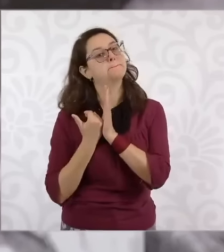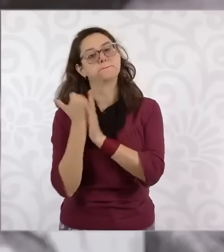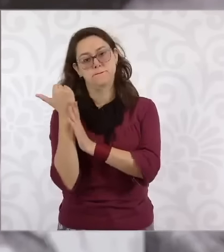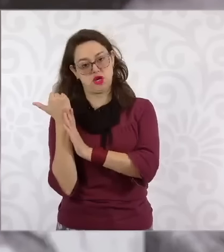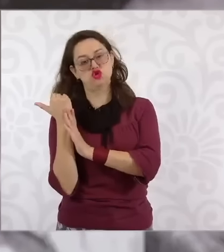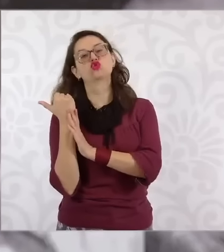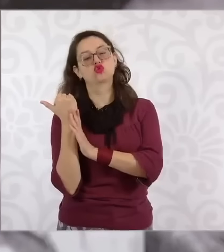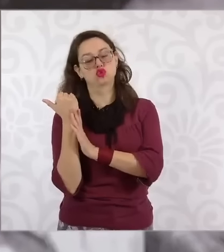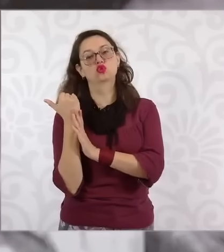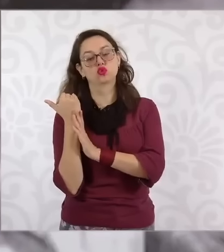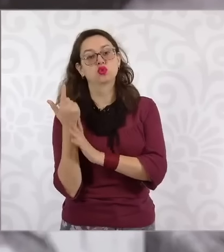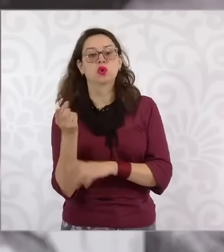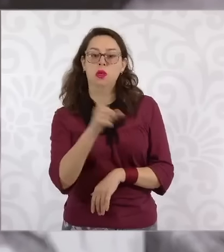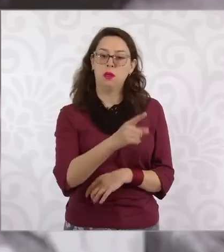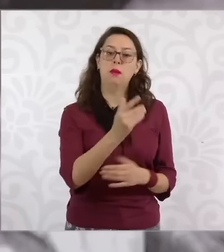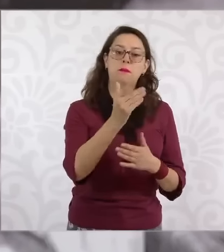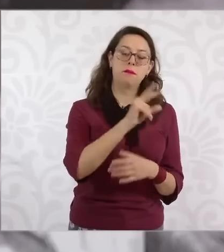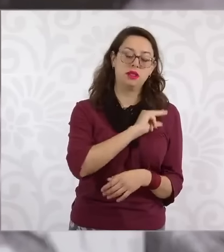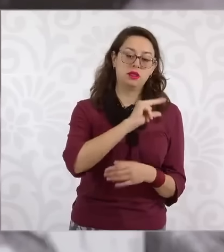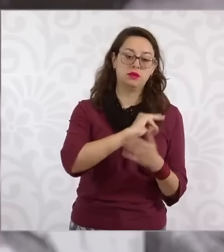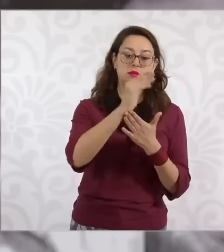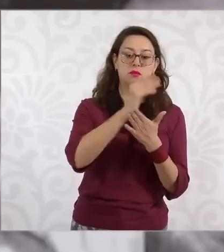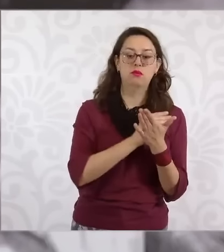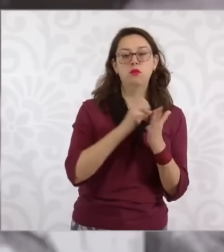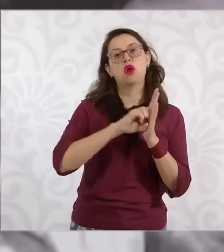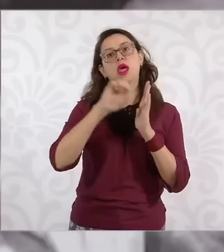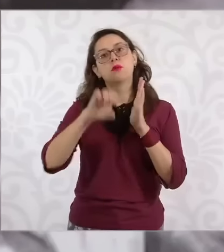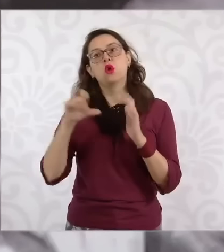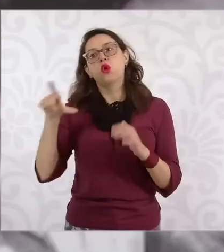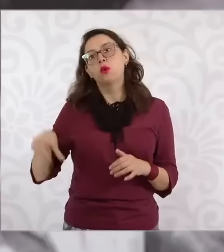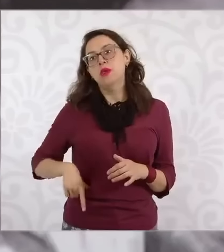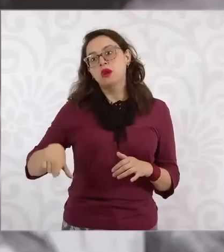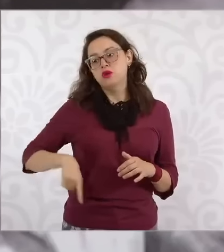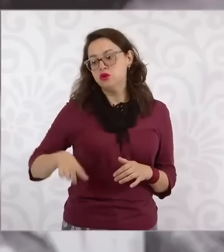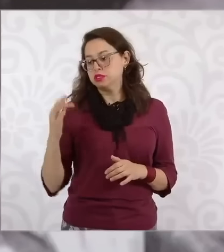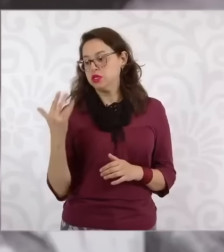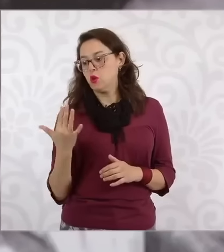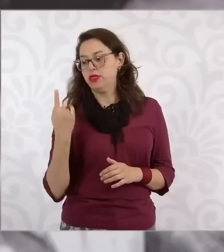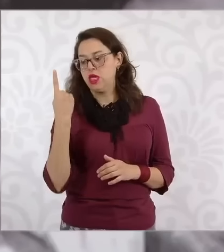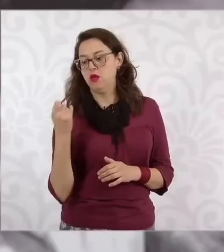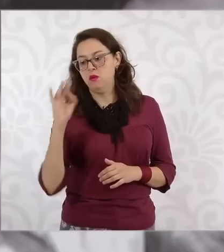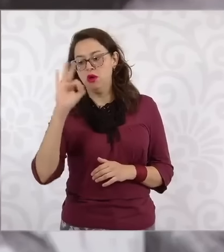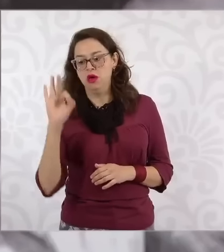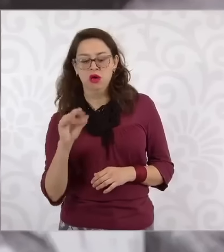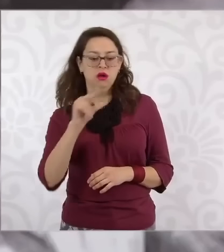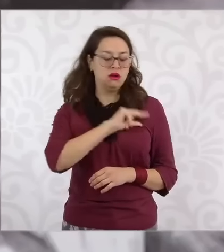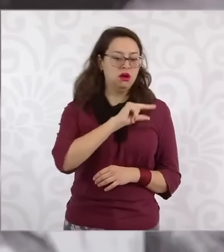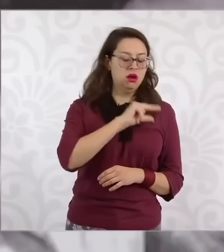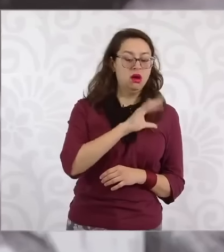ejemplo de ello es que el gobierno mexicano tenga el 51% y el privado tenga el 49%. Estos proyectos